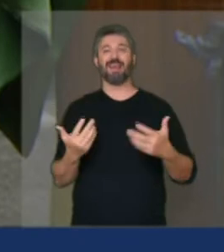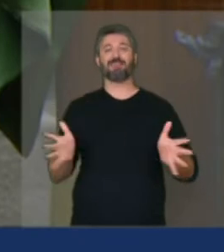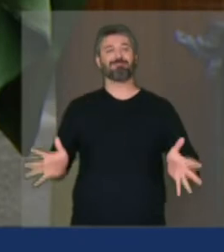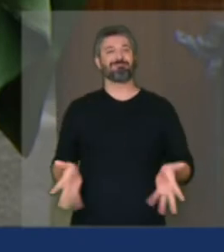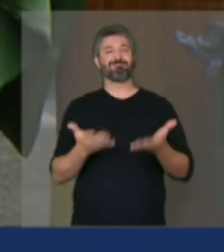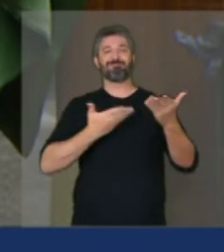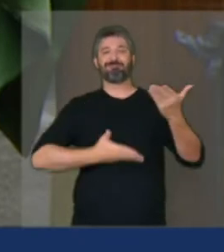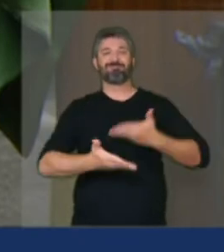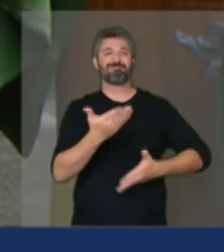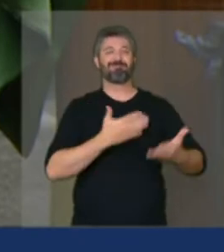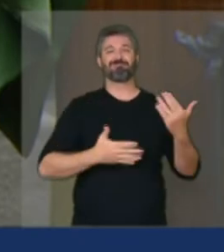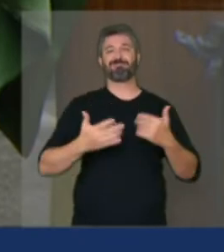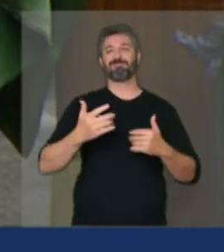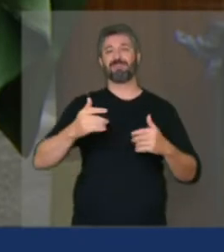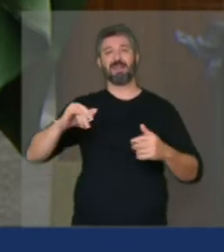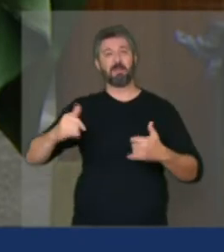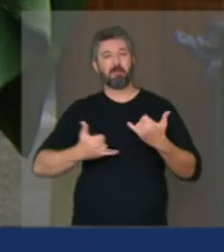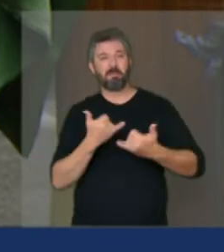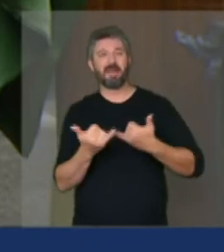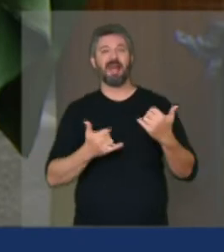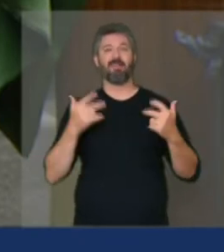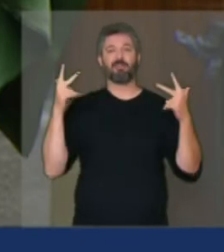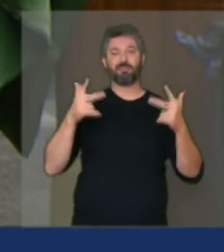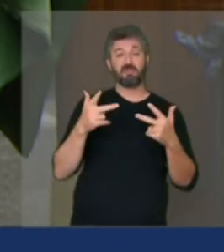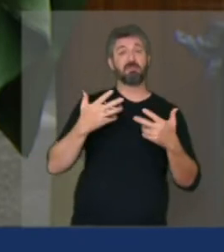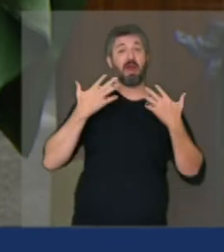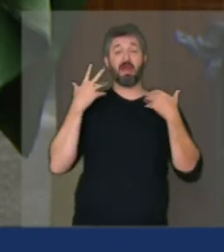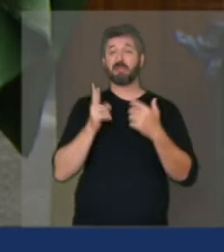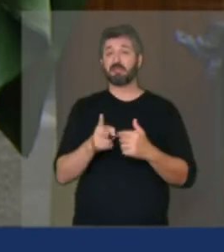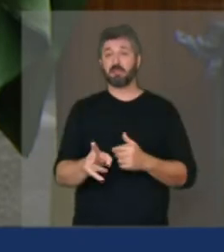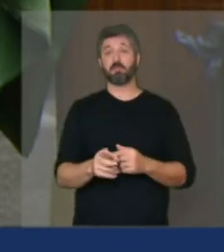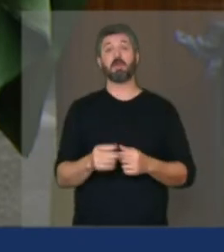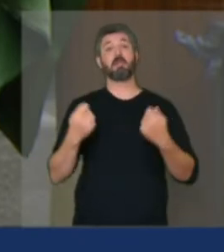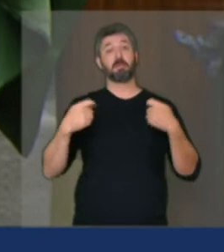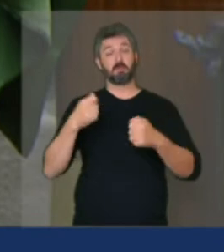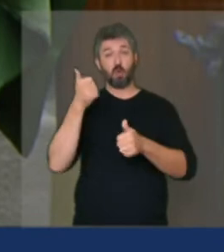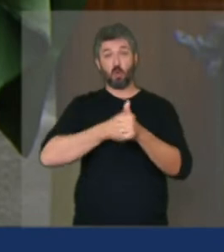CURTIA E CONTINUAVA TER ESSA ALEGRIA. NÓS PRECISAMOS LUTAR PARA PODER VOLTAR A ESSE LUGAR DE ESPERANÇA, PARA NOSSAS